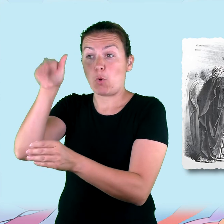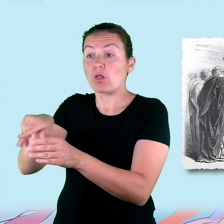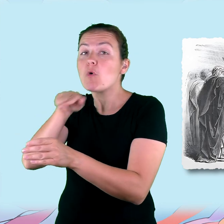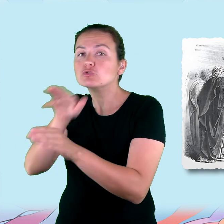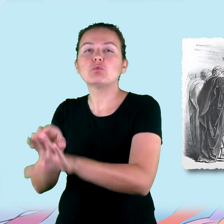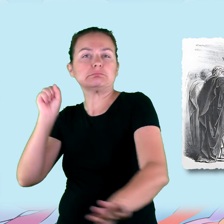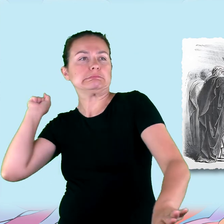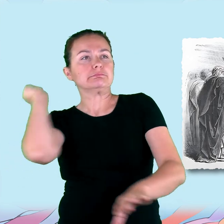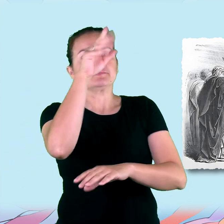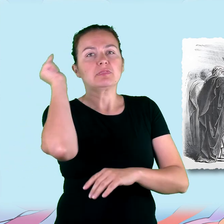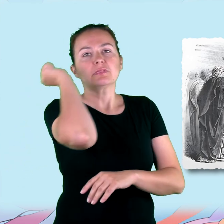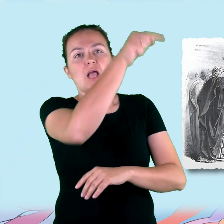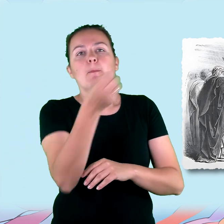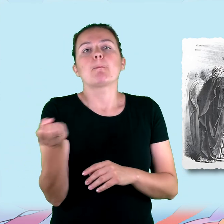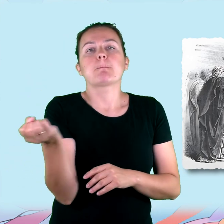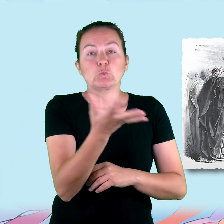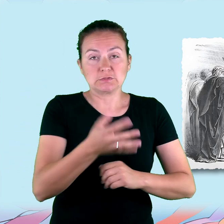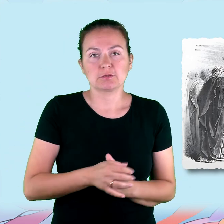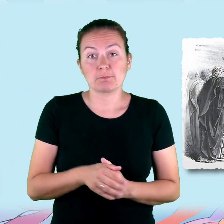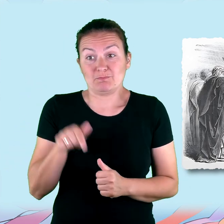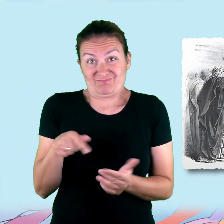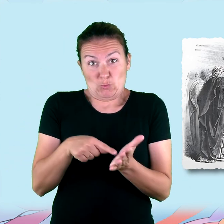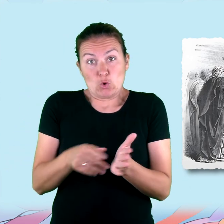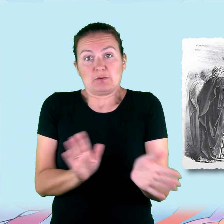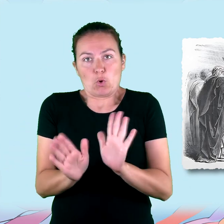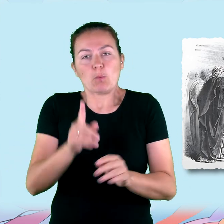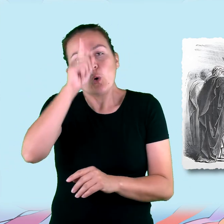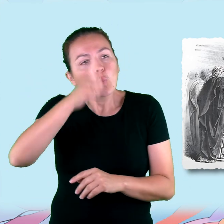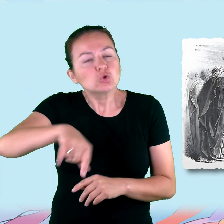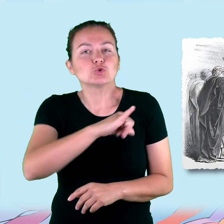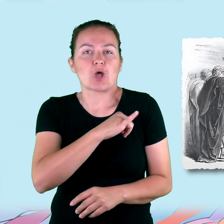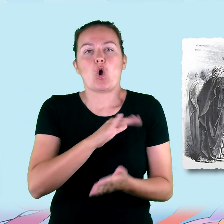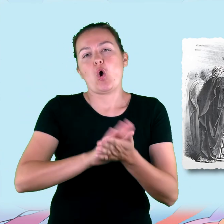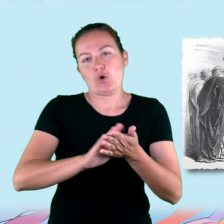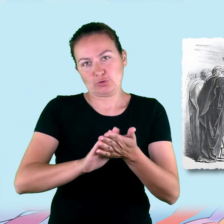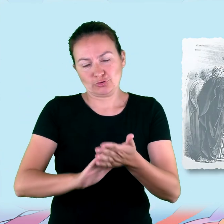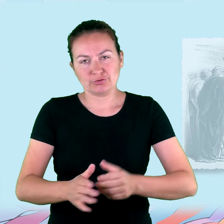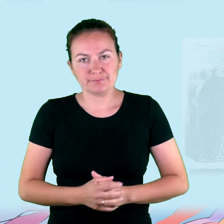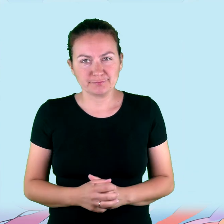Potem wyrzucał kozła na pustynię. W ten sposób ludzie oczyszczali się z grzechów.